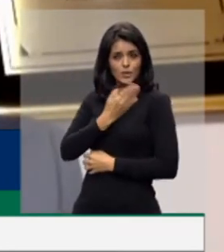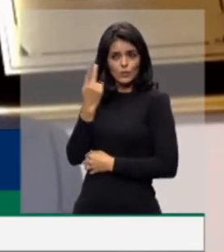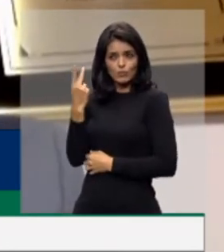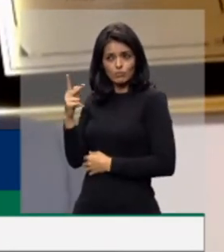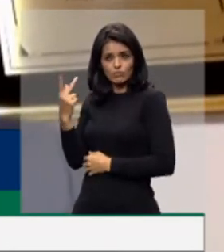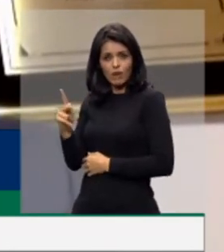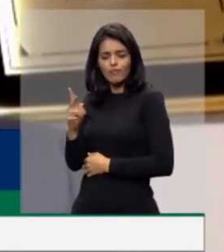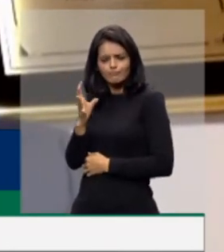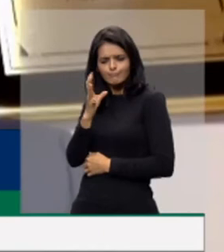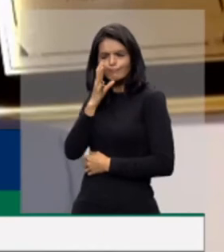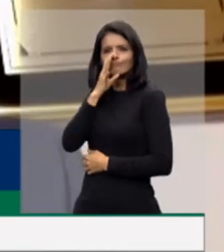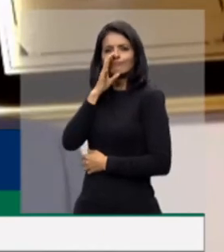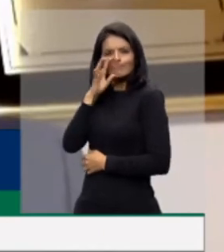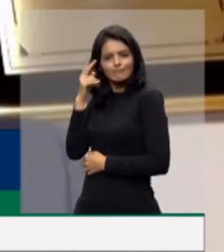SOBRINHO, DE 87 ANOS, E A